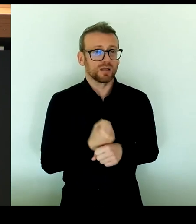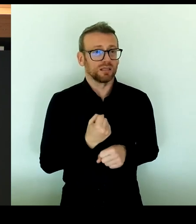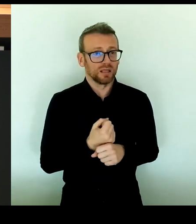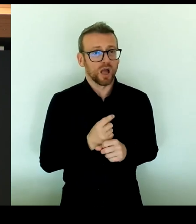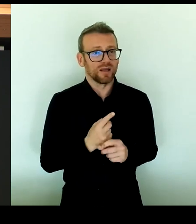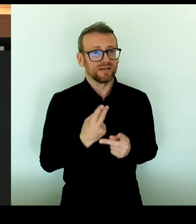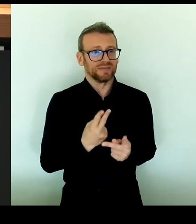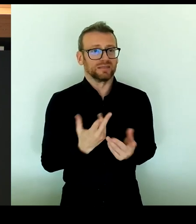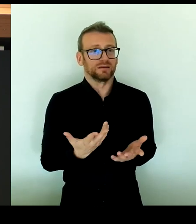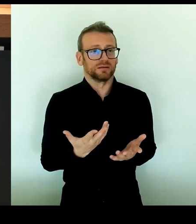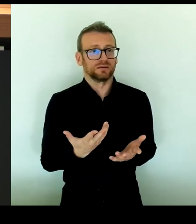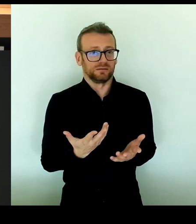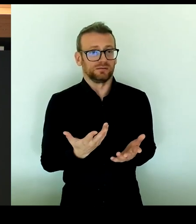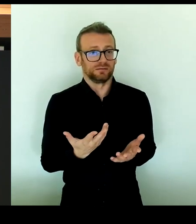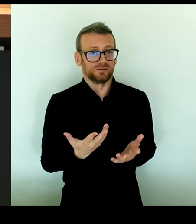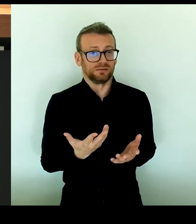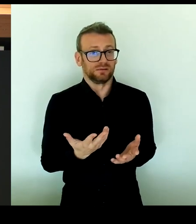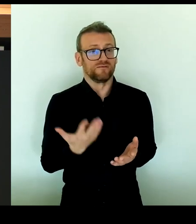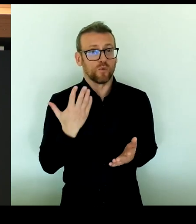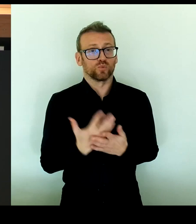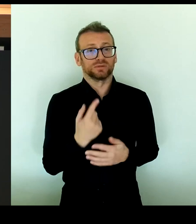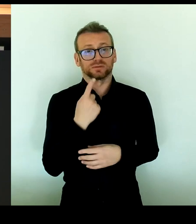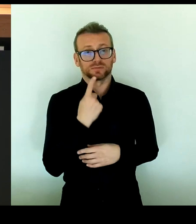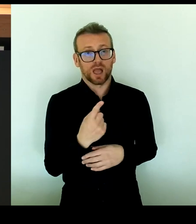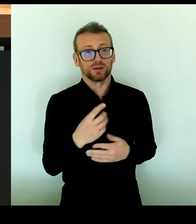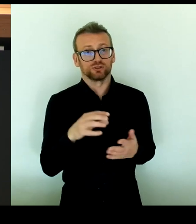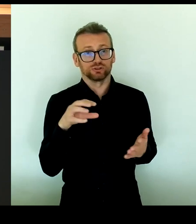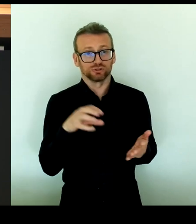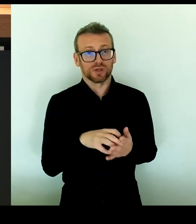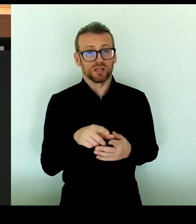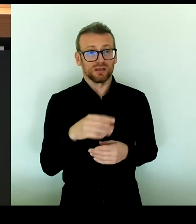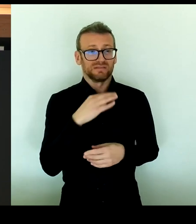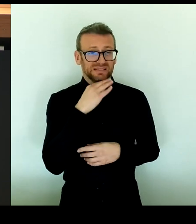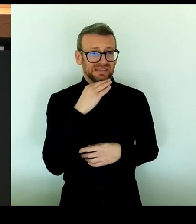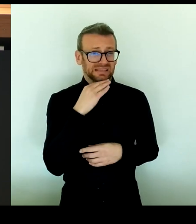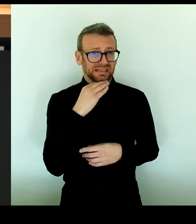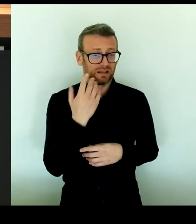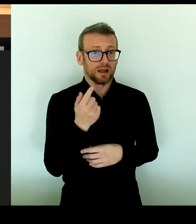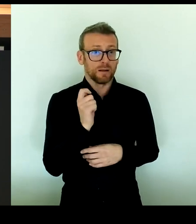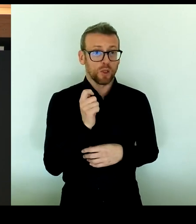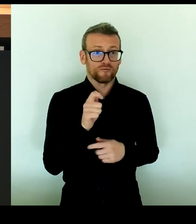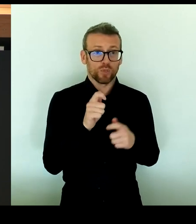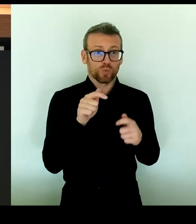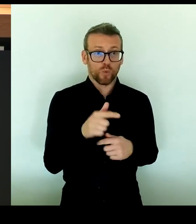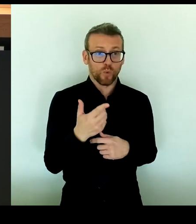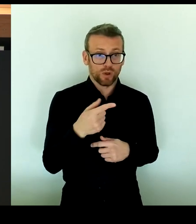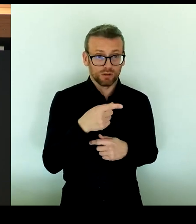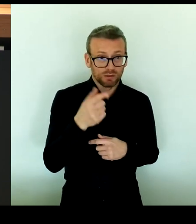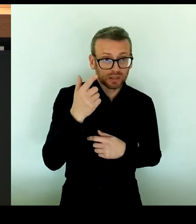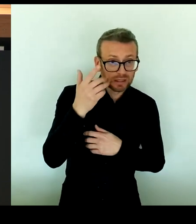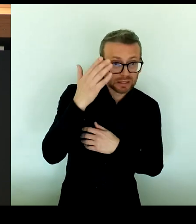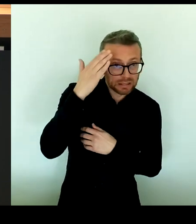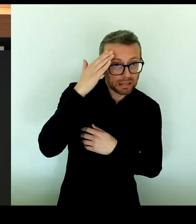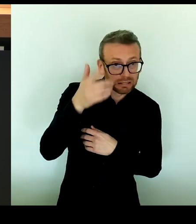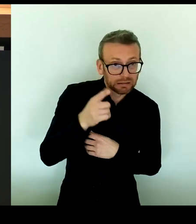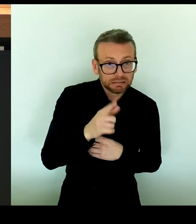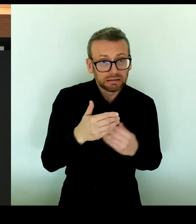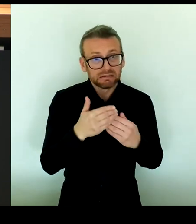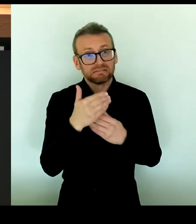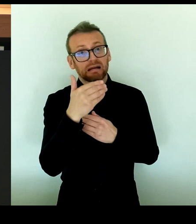in Ihren Fraktionen bei uns schon, ich kenne kaum jemanden, der so intensiv mit den Menschen im Dialog ist, der sich so intensiv darum kümmern,